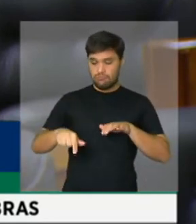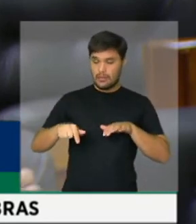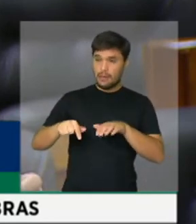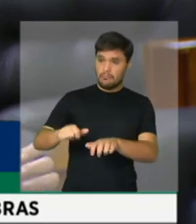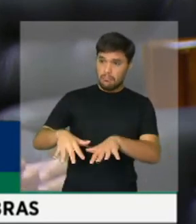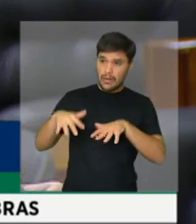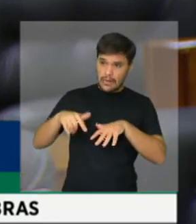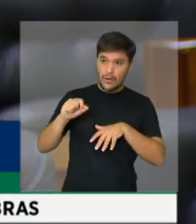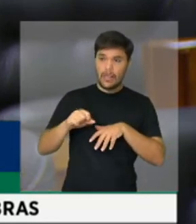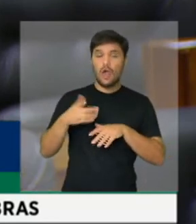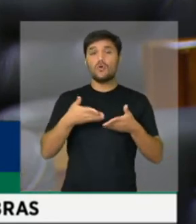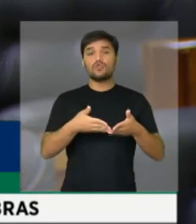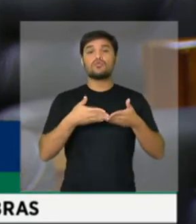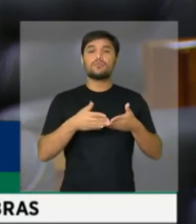PROMOVIDA NA SEMANA PASSADA.